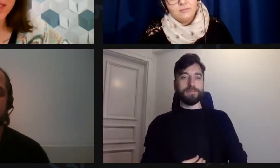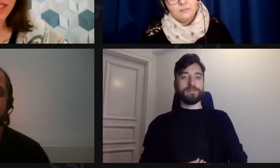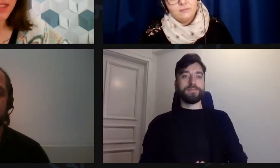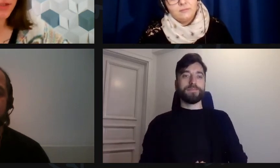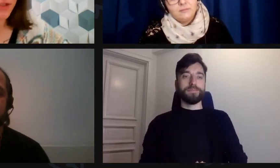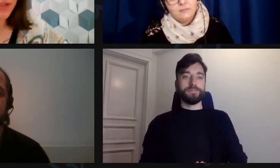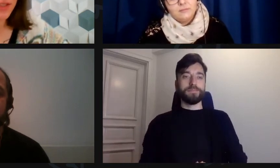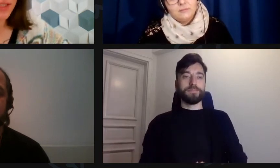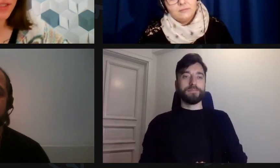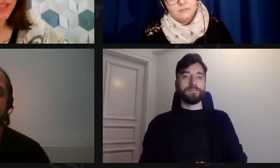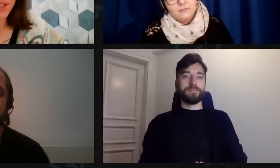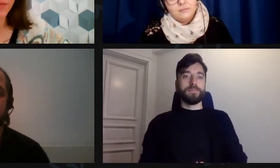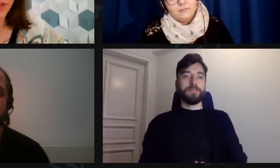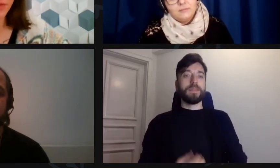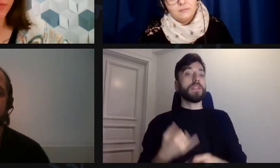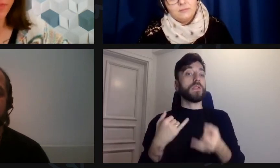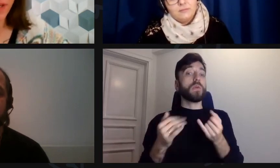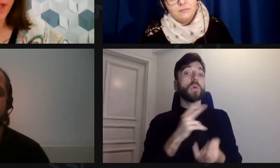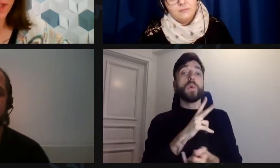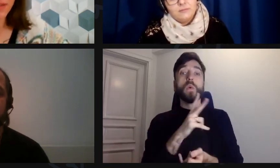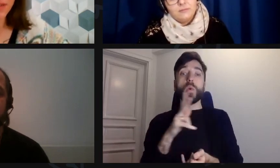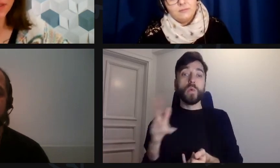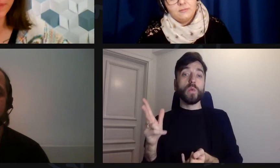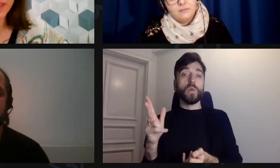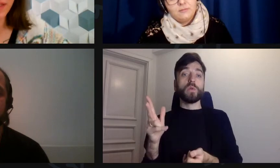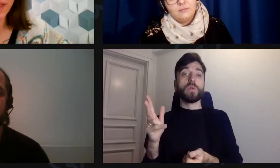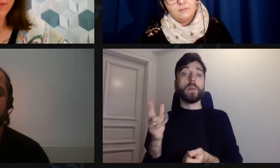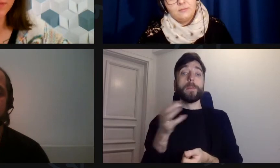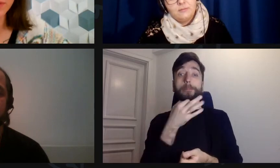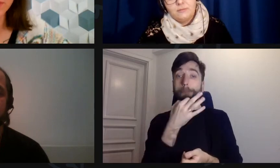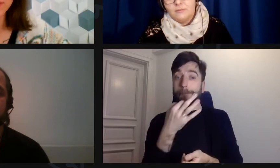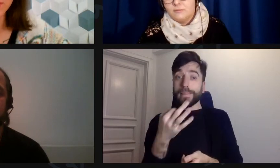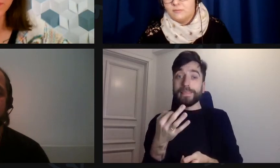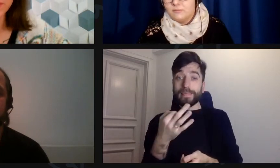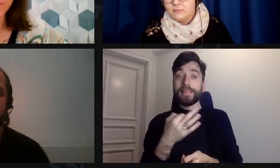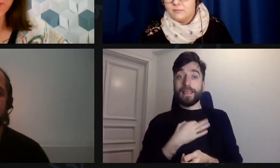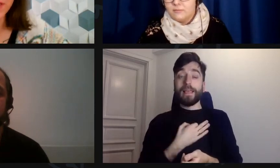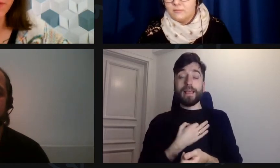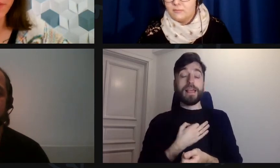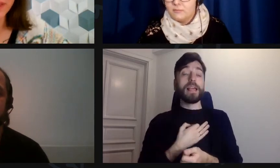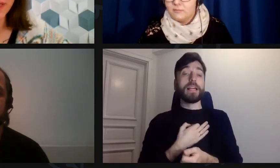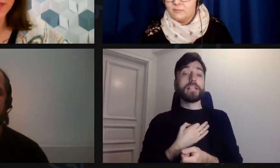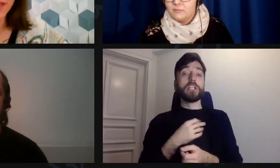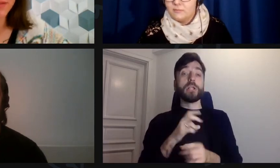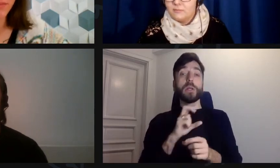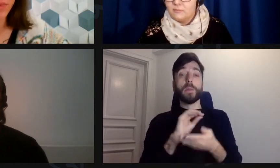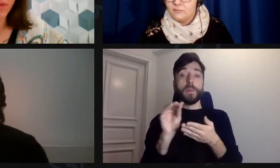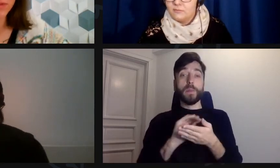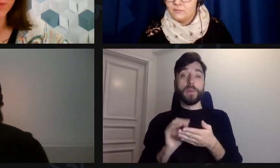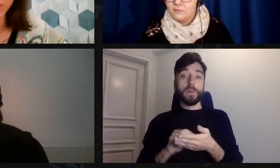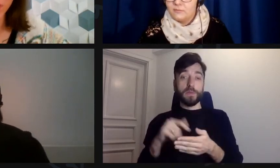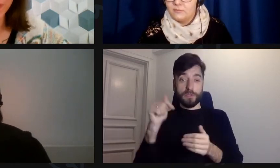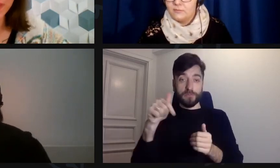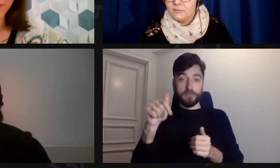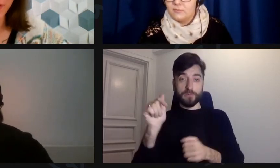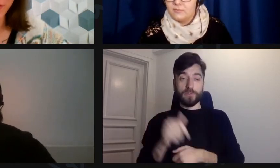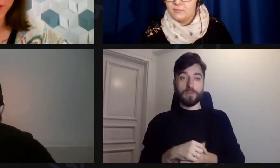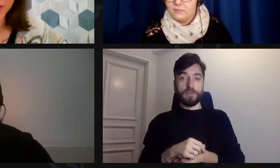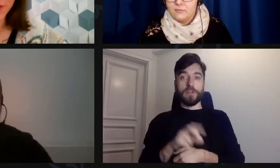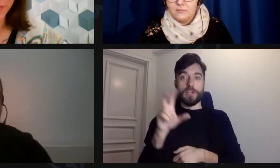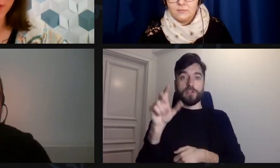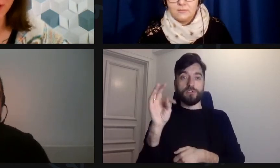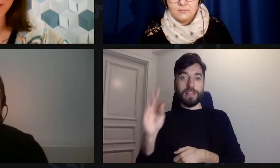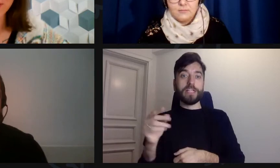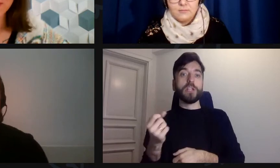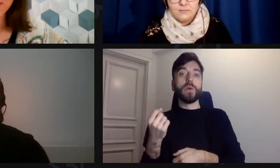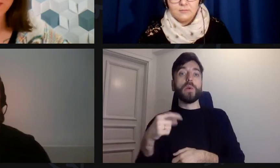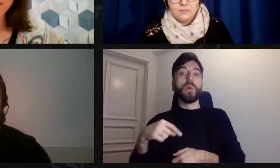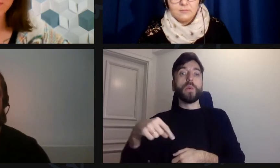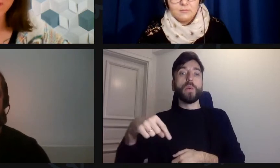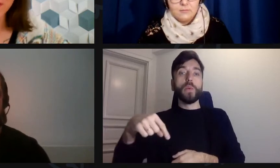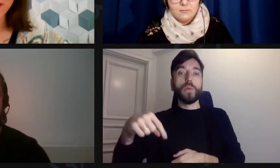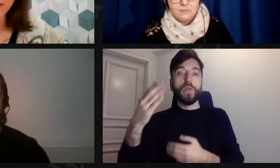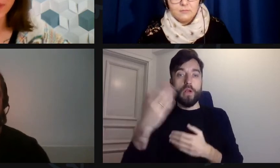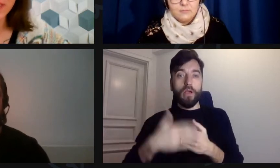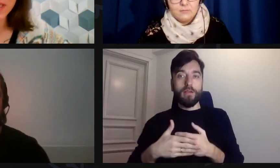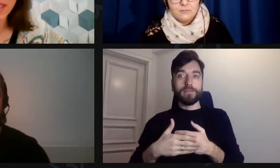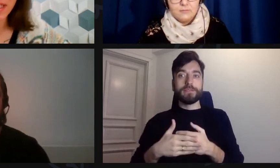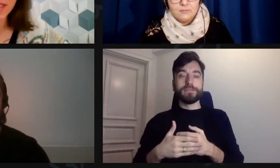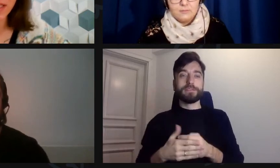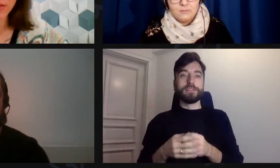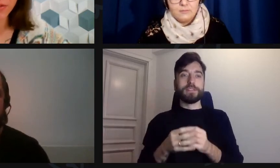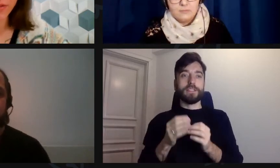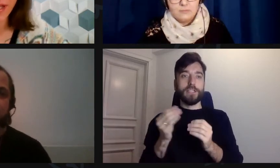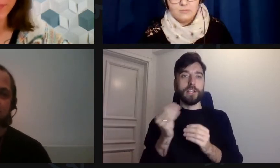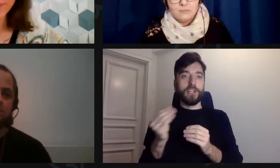Zapraszam do zadawania pytań, nasze spotkanie powoli dobiega końca.